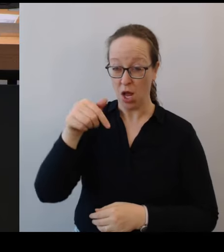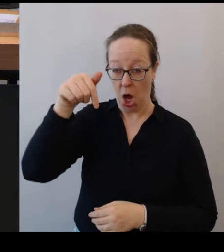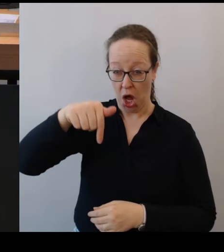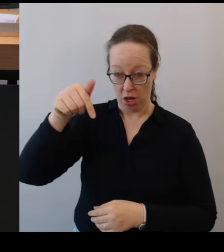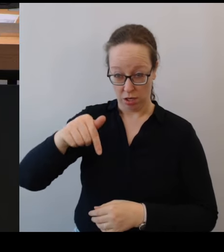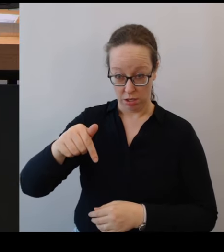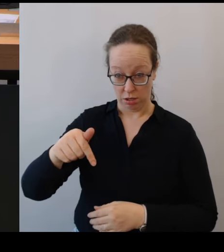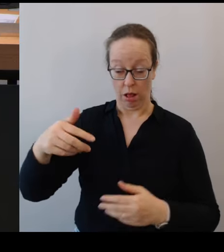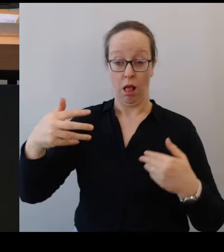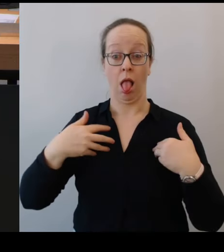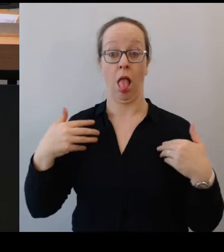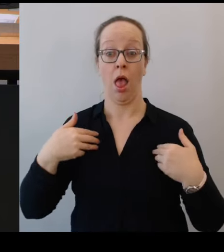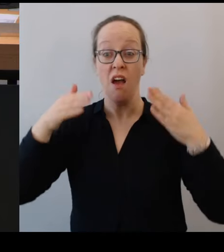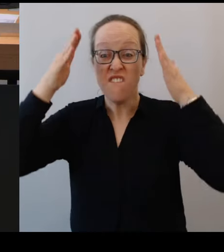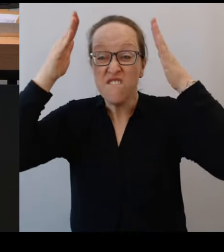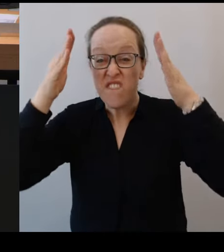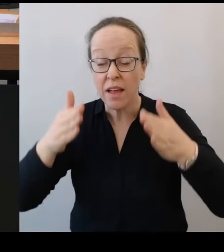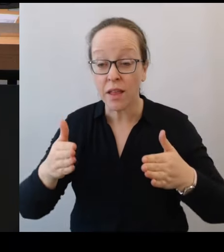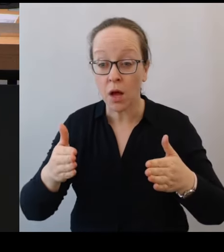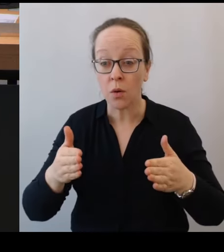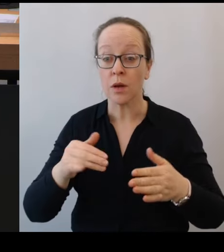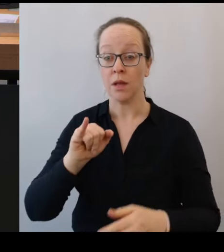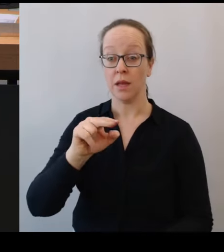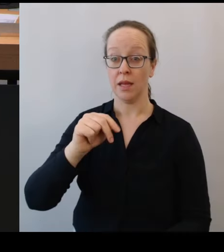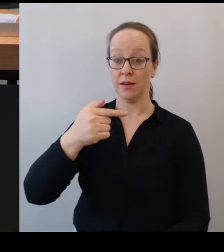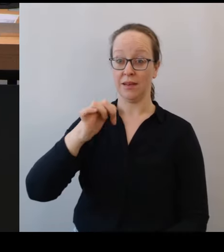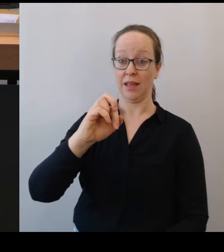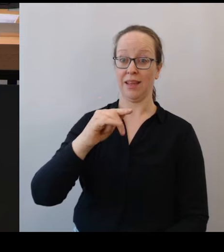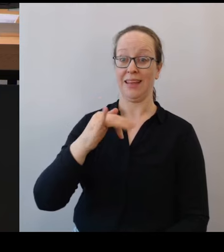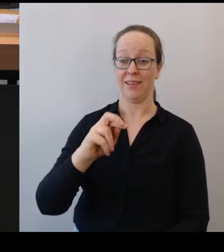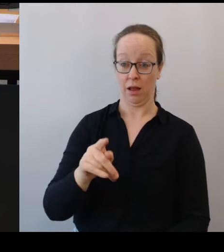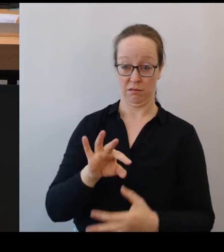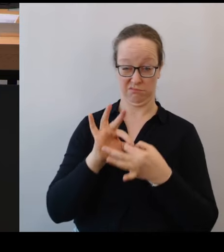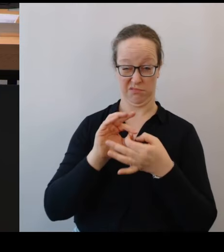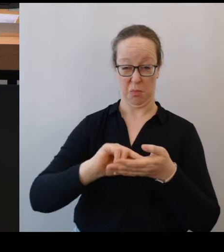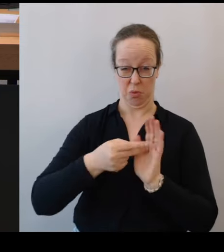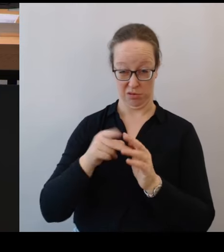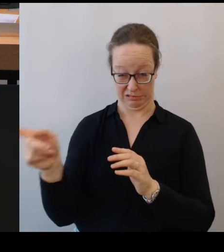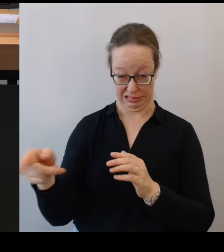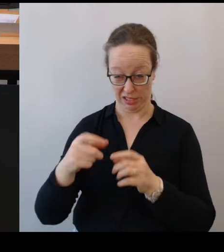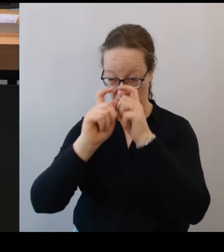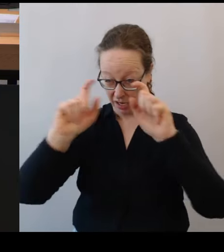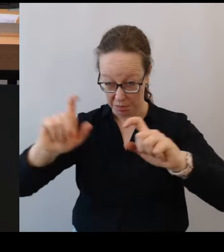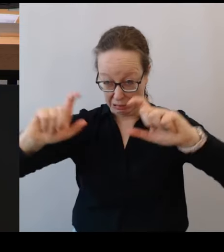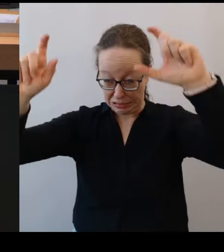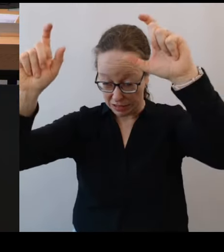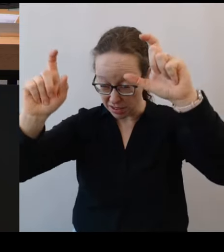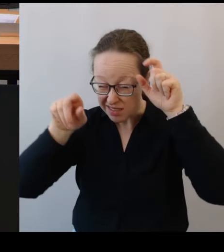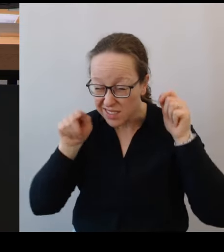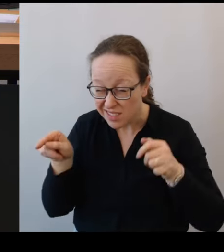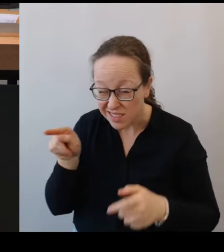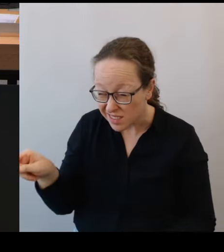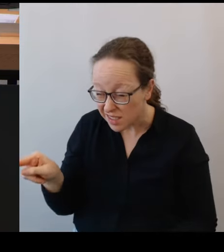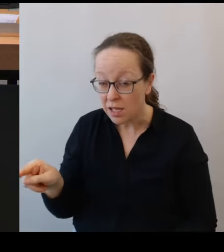in der Politik zu sprechen. Eine Partei, die systematisch daran arbeitet, das Vertrauen in unsere Demokratie zu